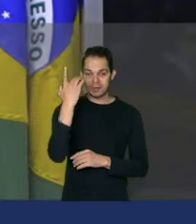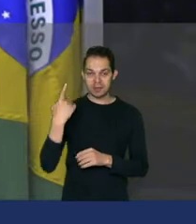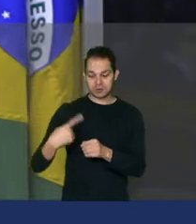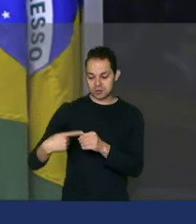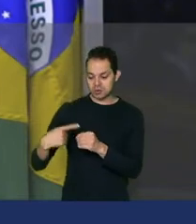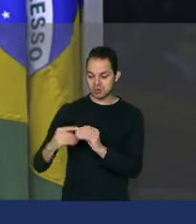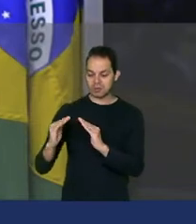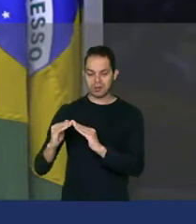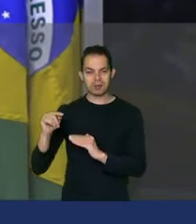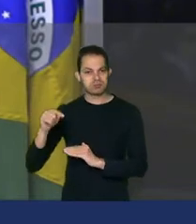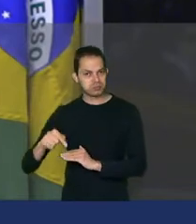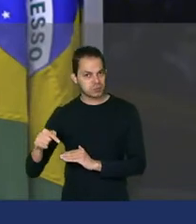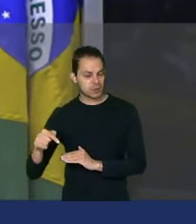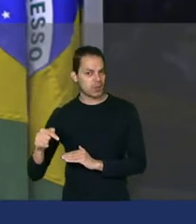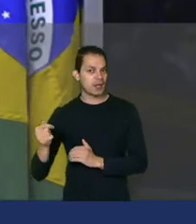VIR DO CIDADÃO DE SEROPÉ DICA, DANDO A ELE A ISENÇÃO